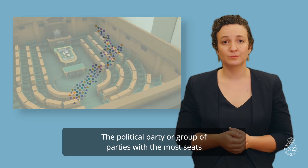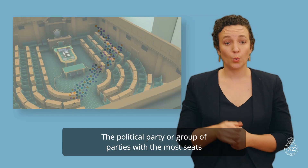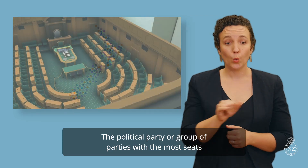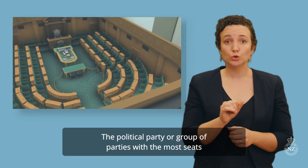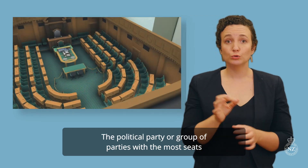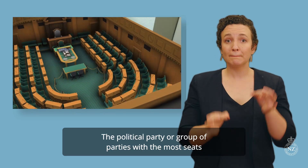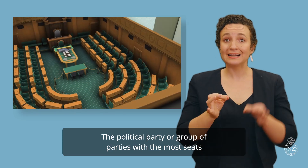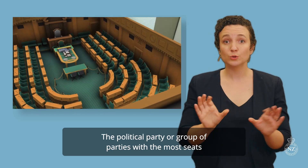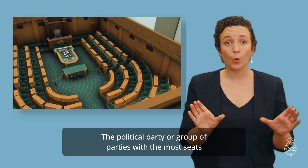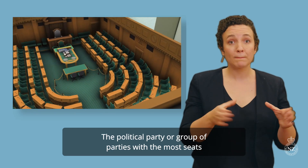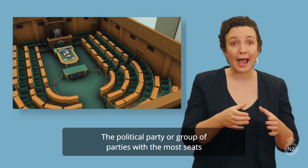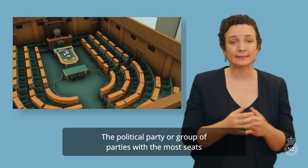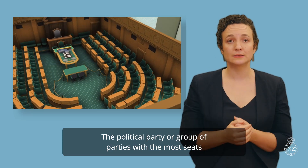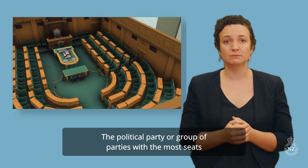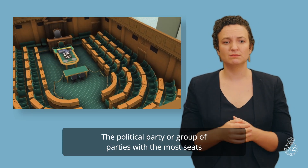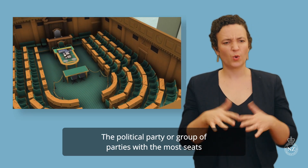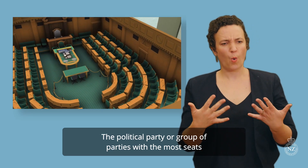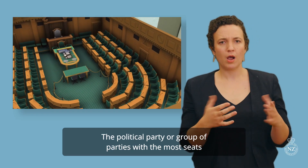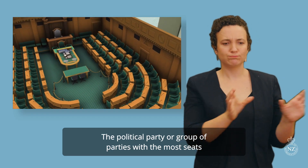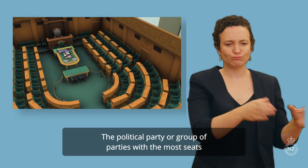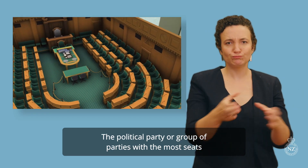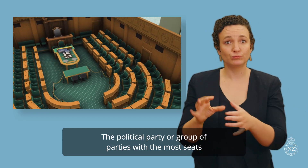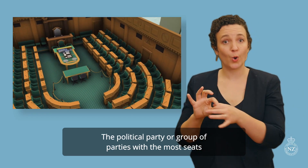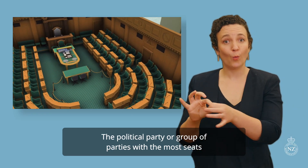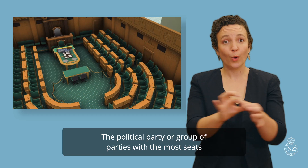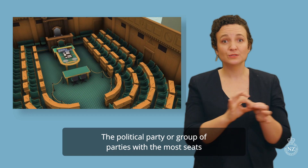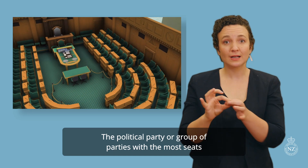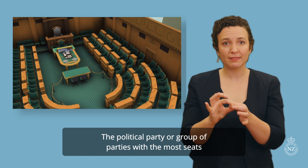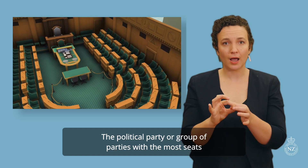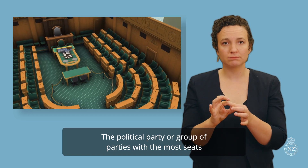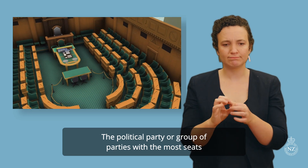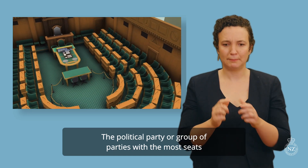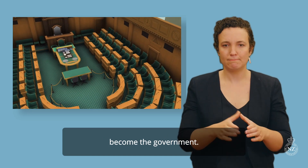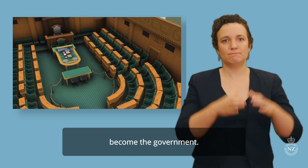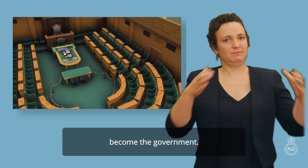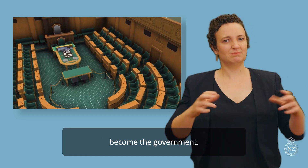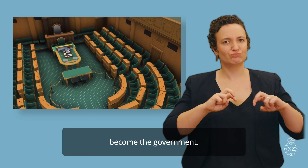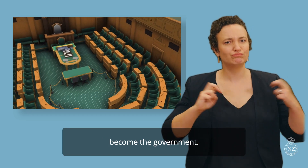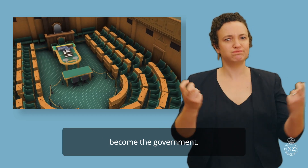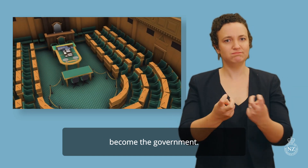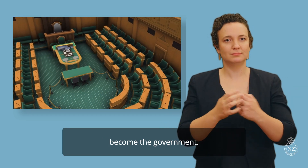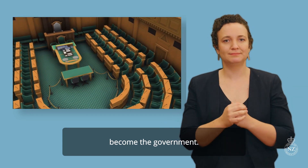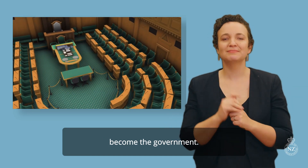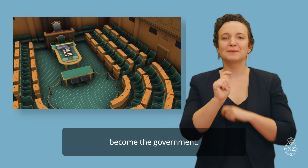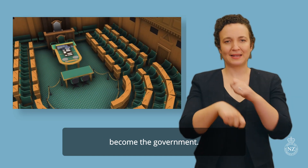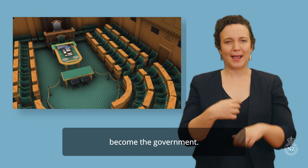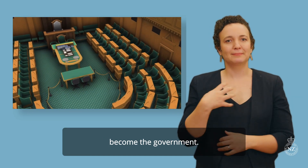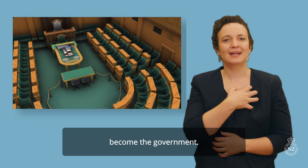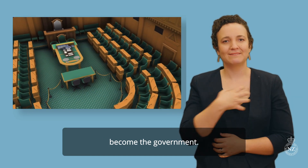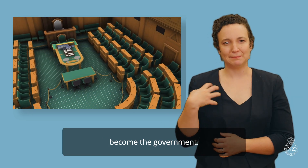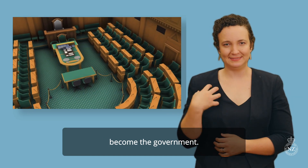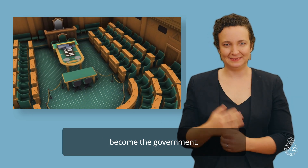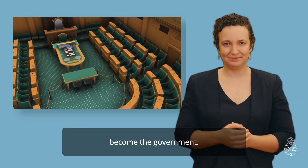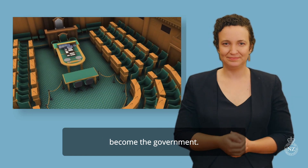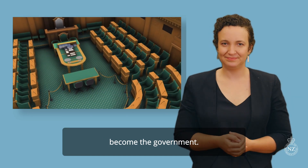Ko te pāti tōrangapū, ko ngā huinga pāti rānei kei a rātou te nuinga o ngā tūru, ka kopoua hei kāwanatanga.